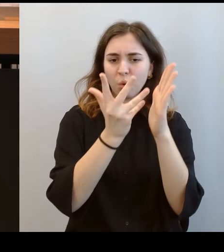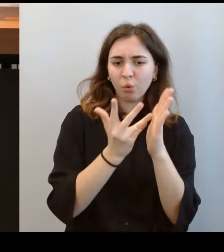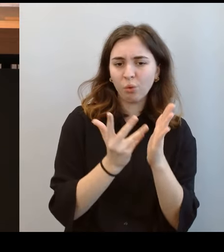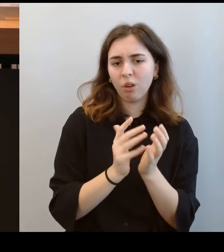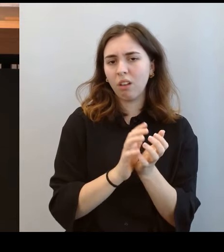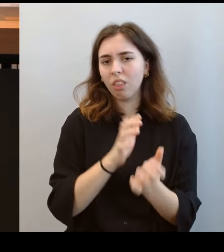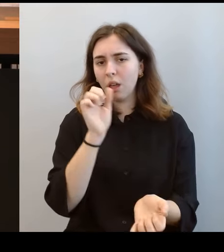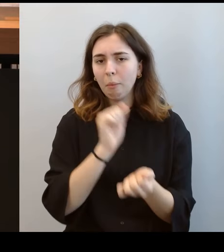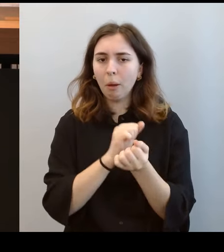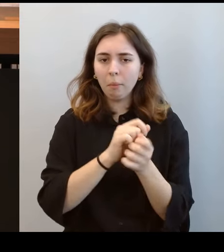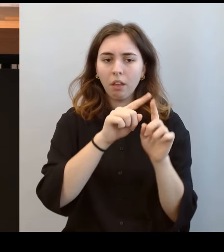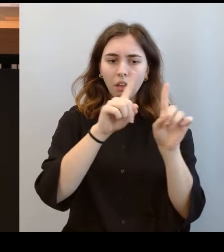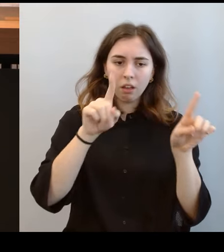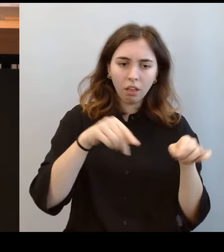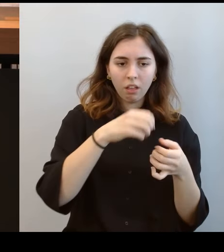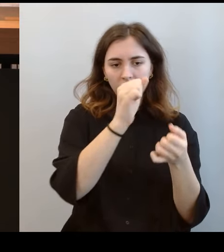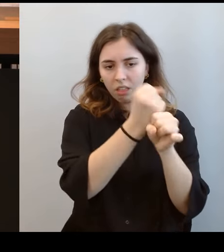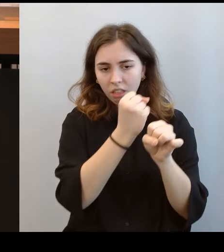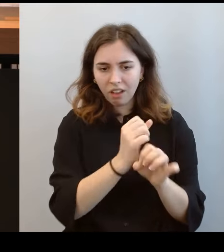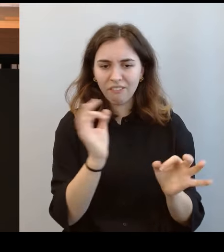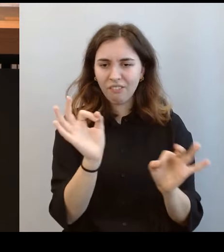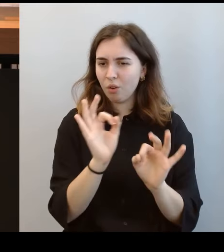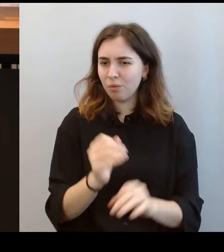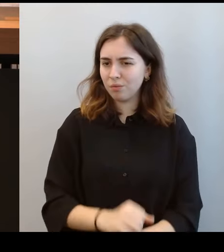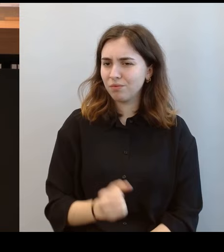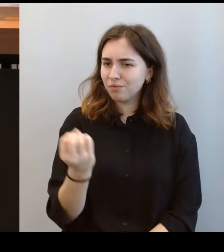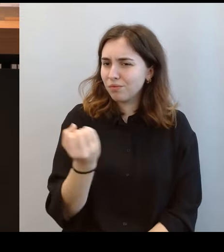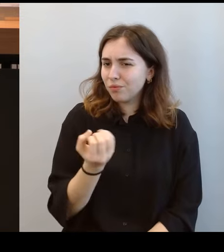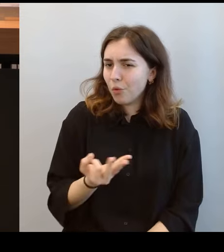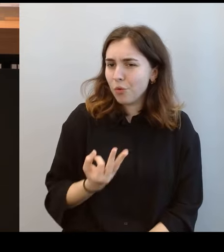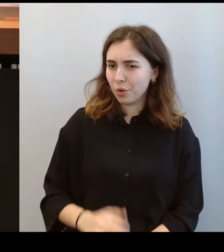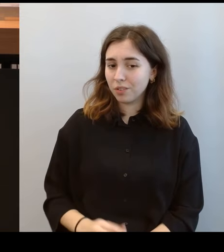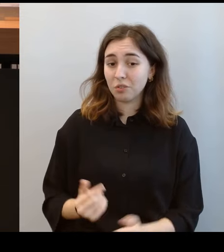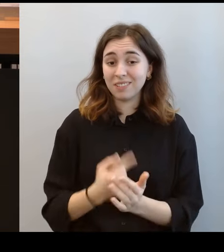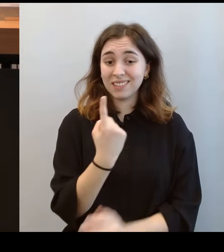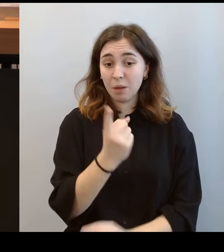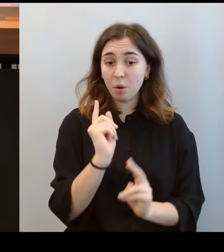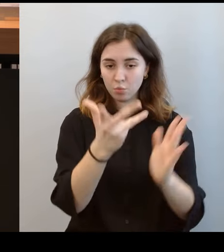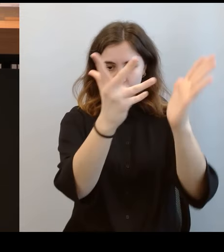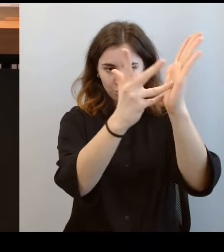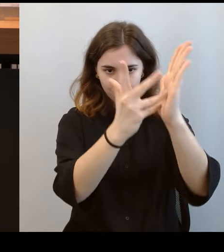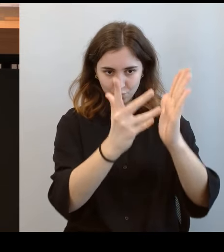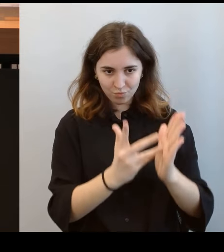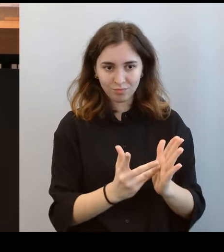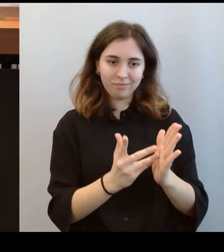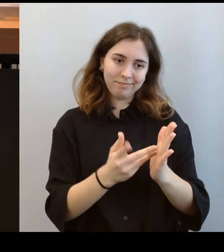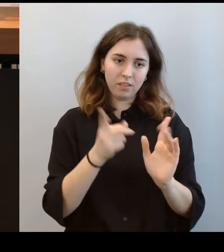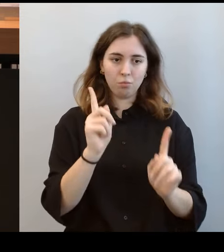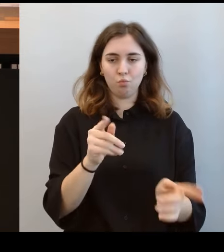prüfen und am Ende absagen, obwohl es dafür sogar nicht mal rechtliche Gründe gibt. Also